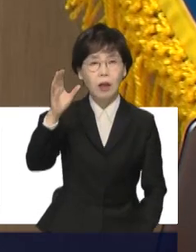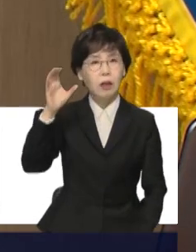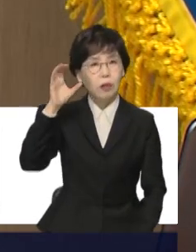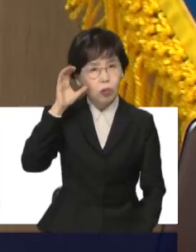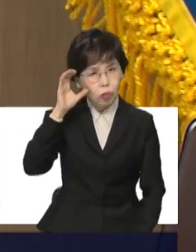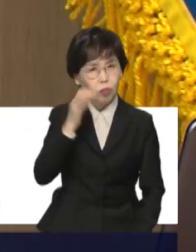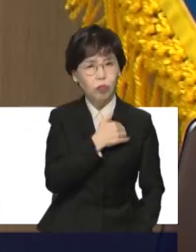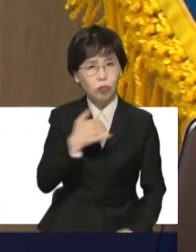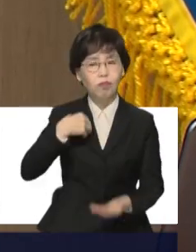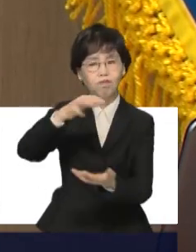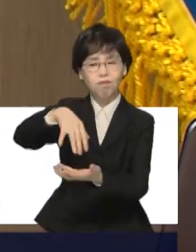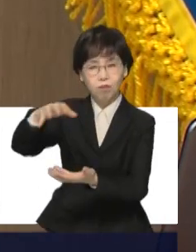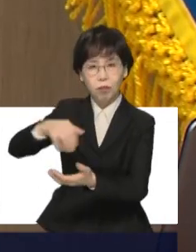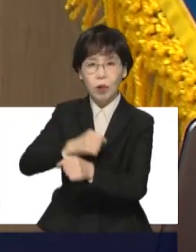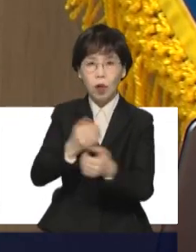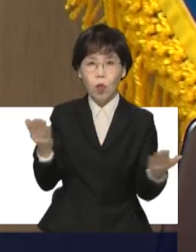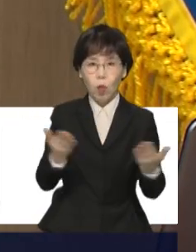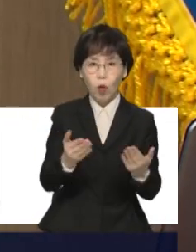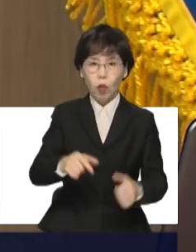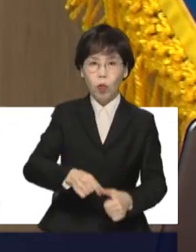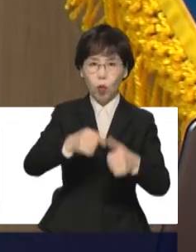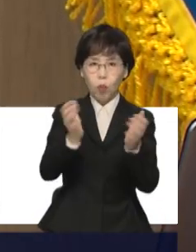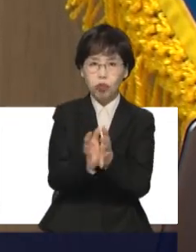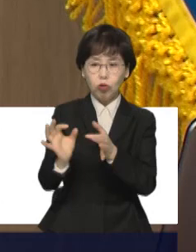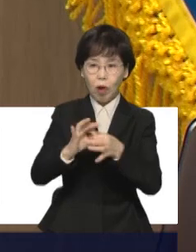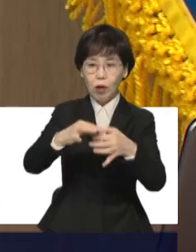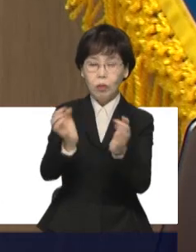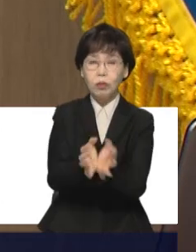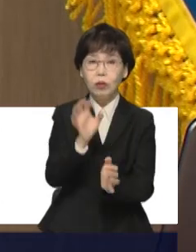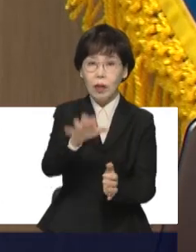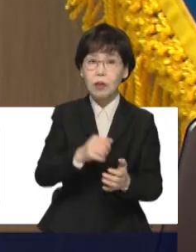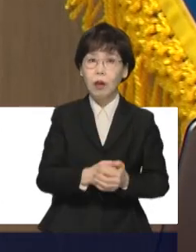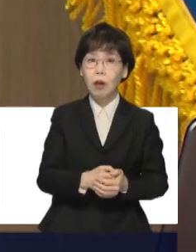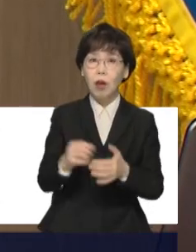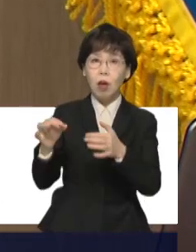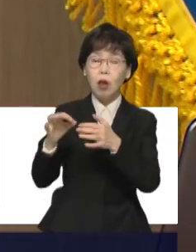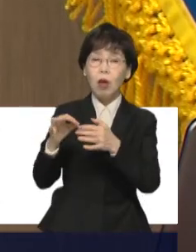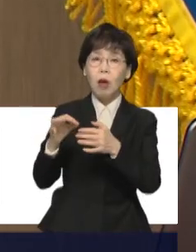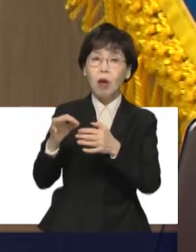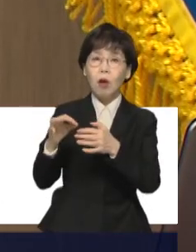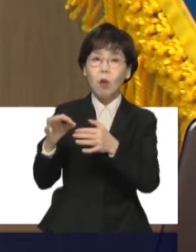고용노동부 등 관련 부처에서 , 관련